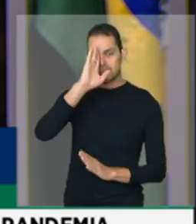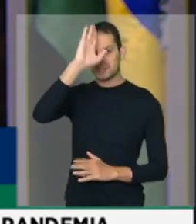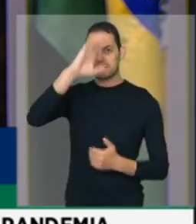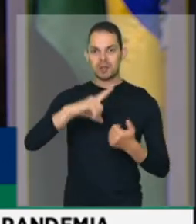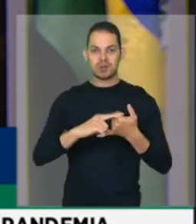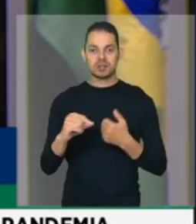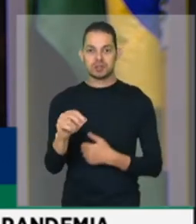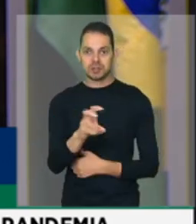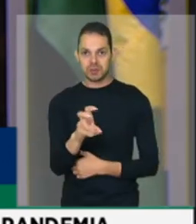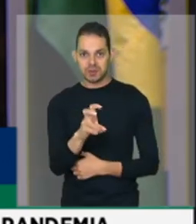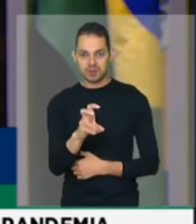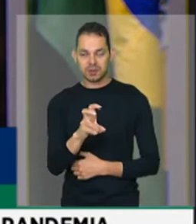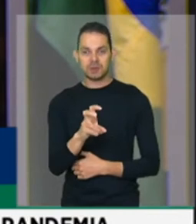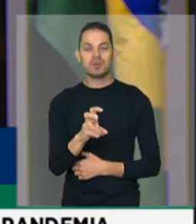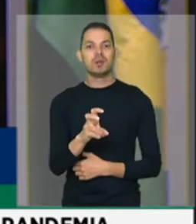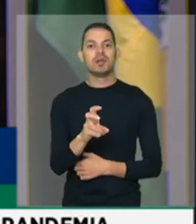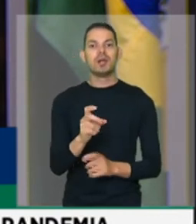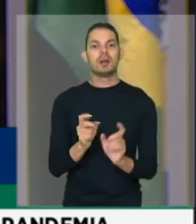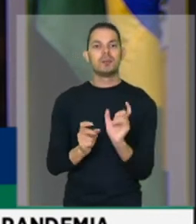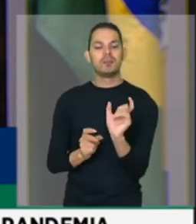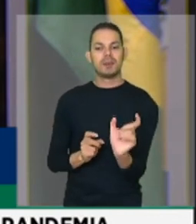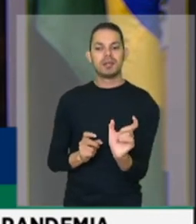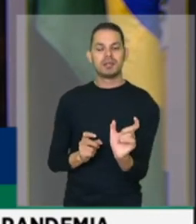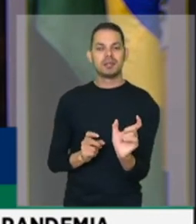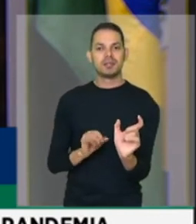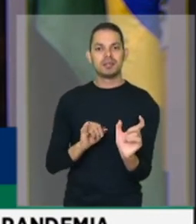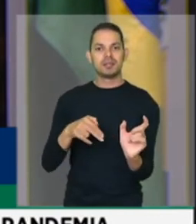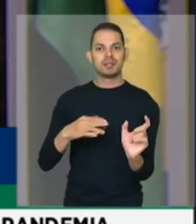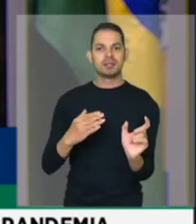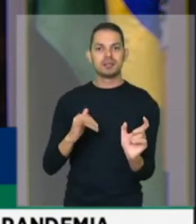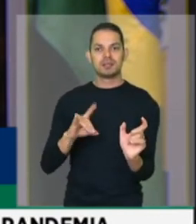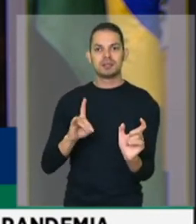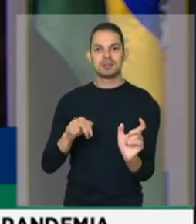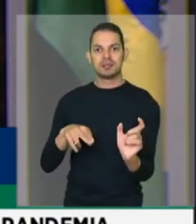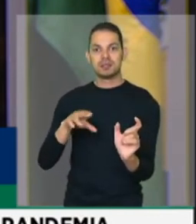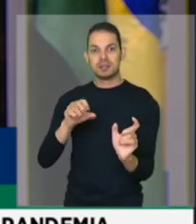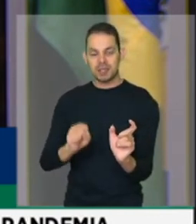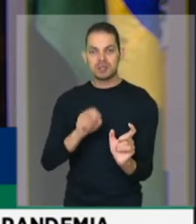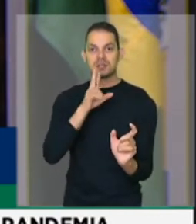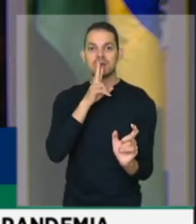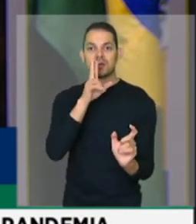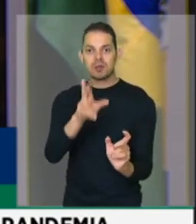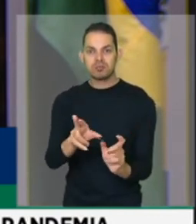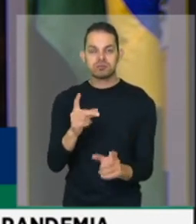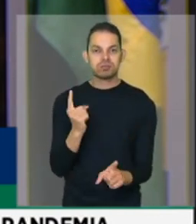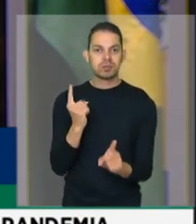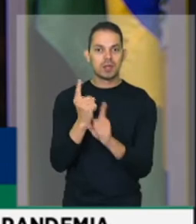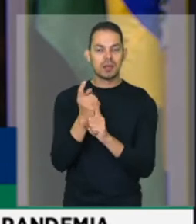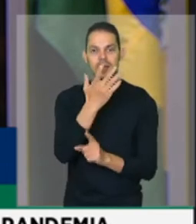DO ART. 5 °, ORIGINAL INCISOS, A EXPRESSÃO INCIDENTES SOBRE O RESULTADO AFERIDO... PELAS PESSOAS JURÍDICAS DE QUE TRATA O ART.